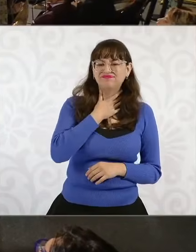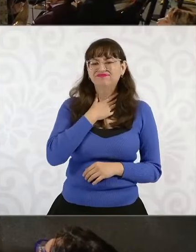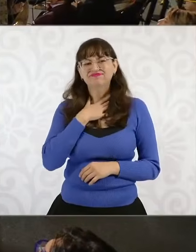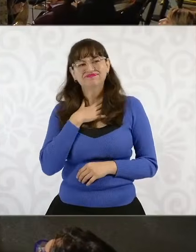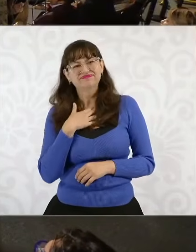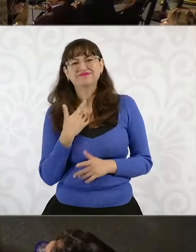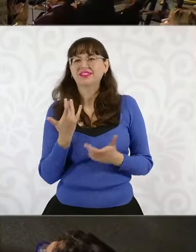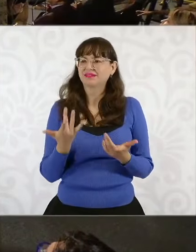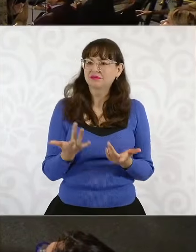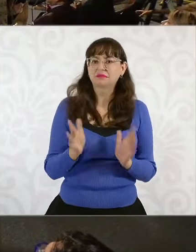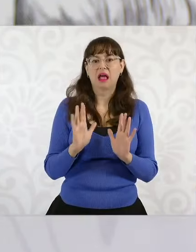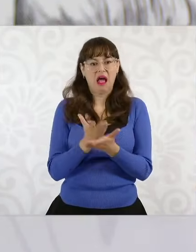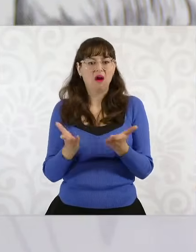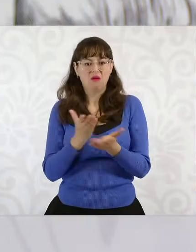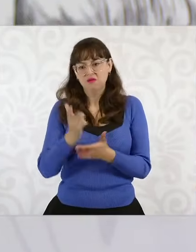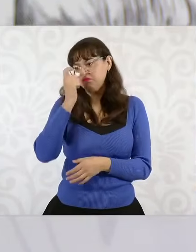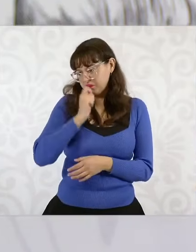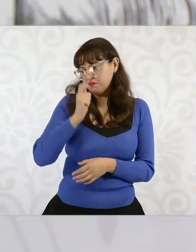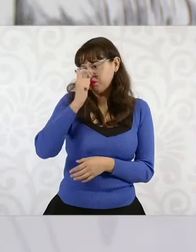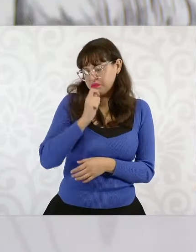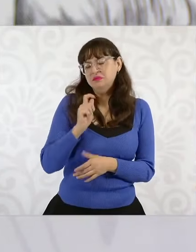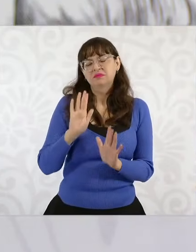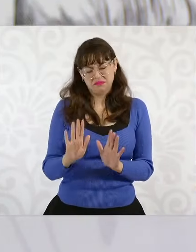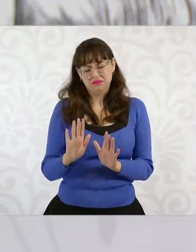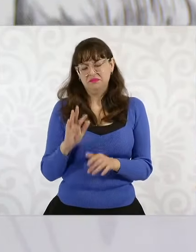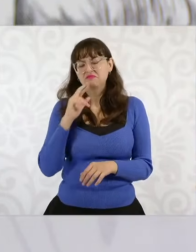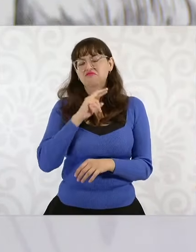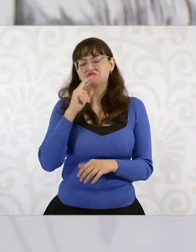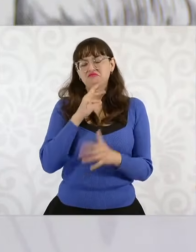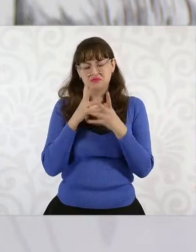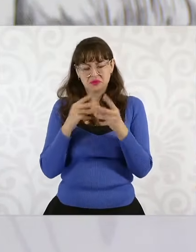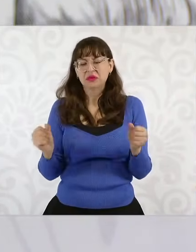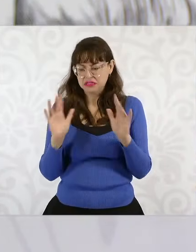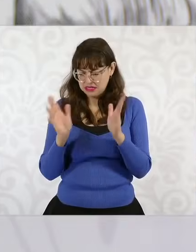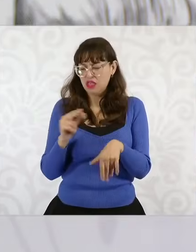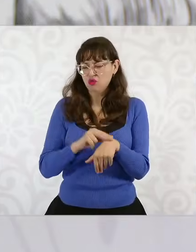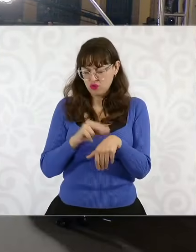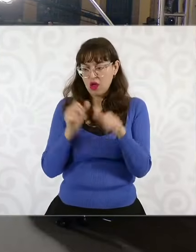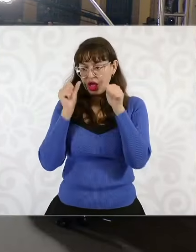tiene pronto estará bien, estamos seguros. Y está atendida médicamente. Perfecto. Cambiando de tema,